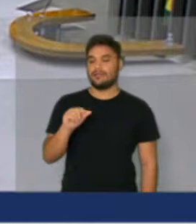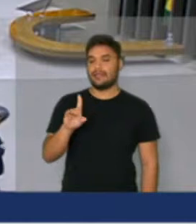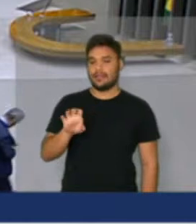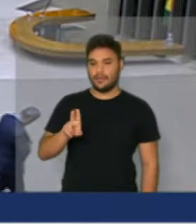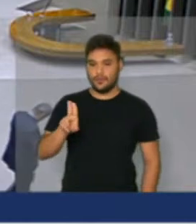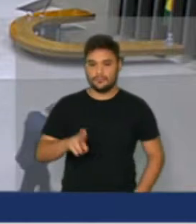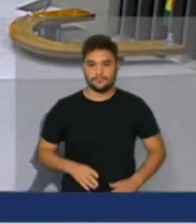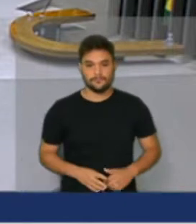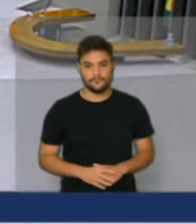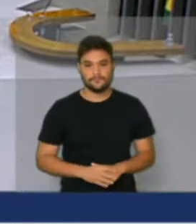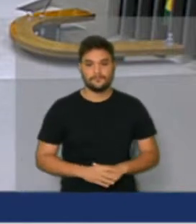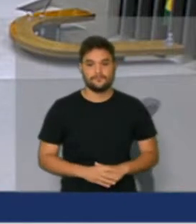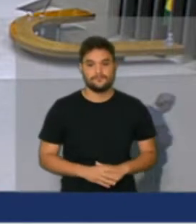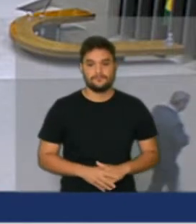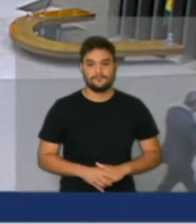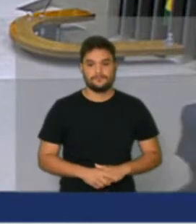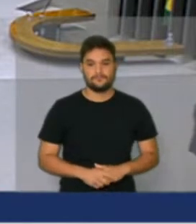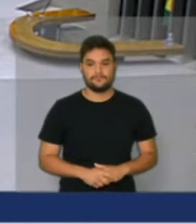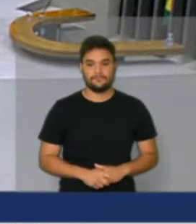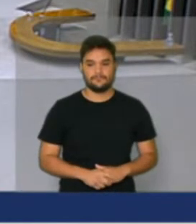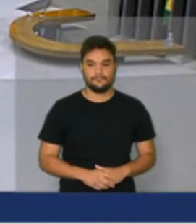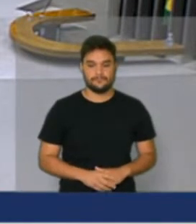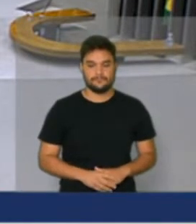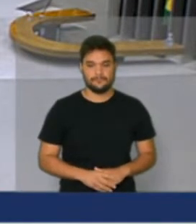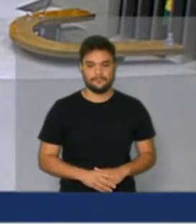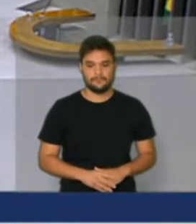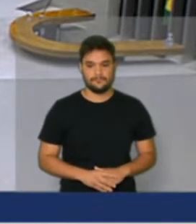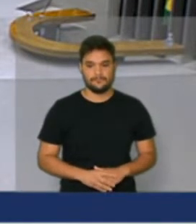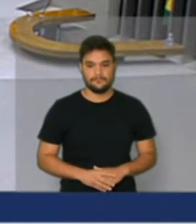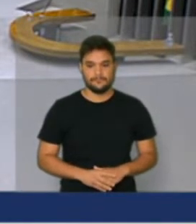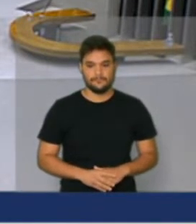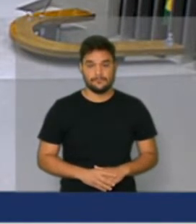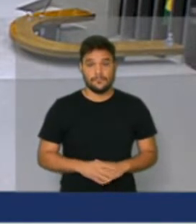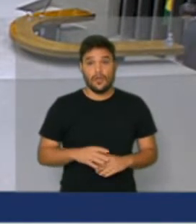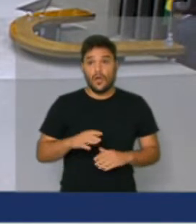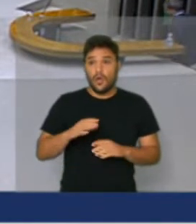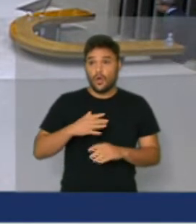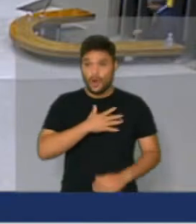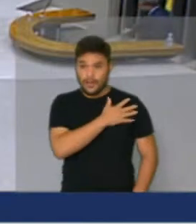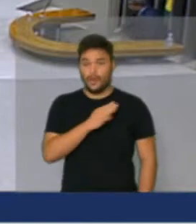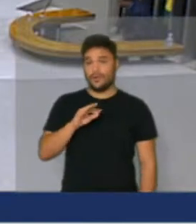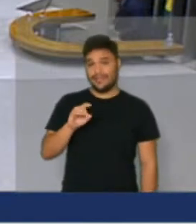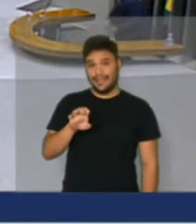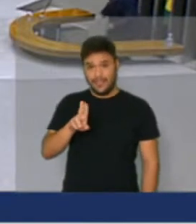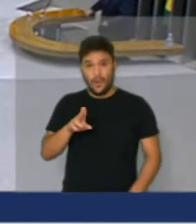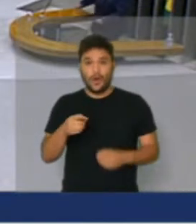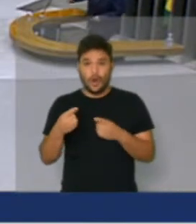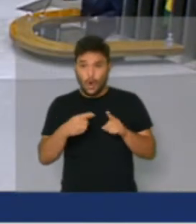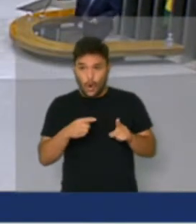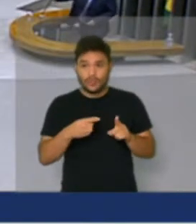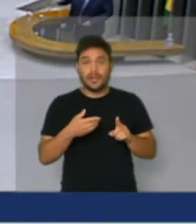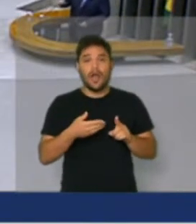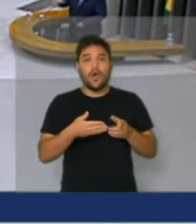CORONEL TADEU. -- [MÁRCIO SALEMA]: DEPUTADO CORONEL TADEU VAI FALAR CONTRA O REQUERIMENTO DE